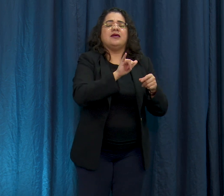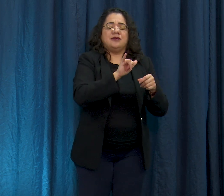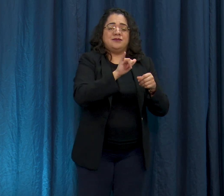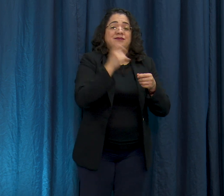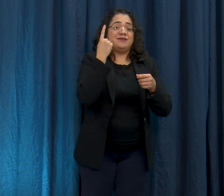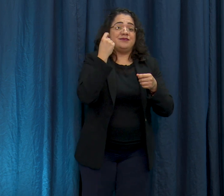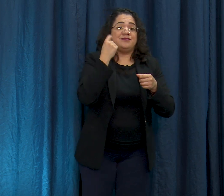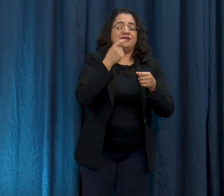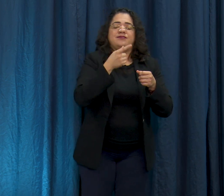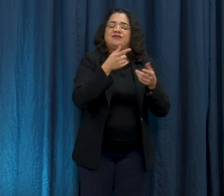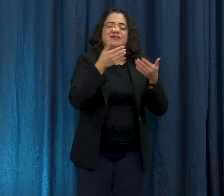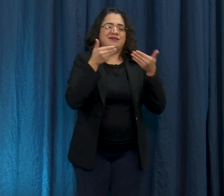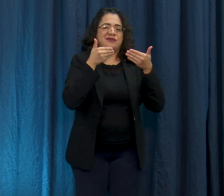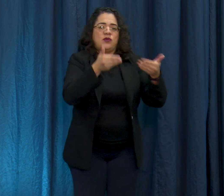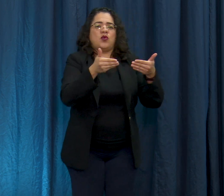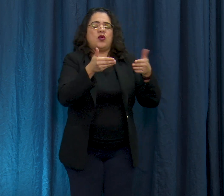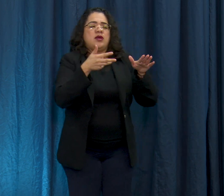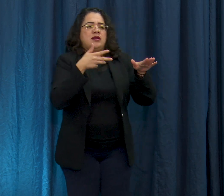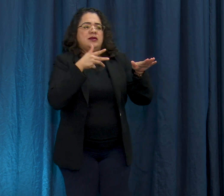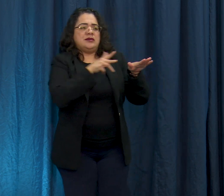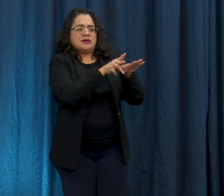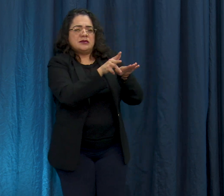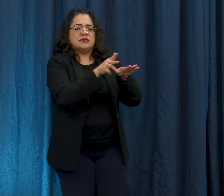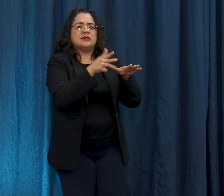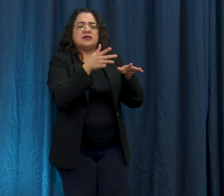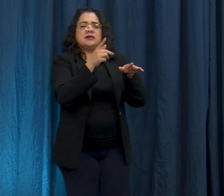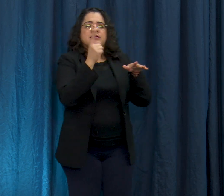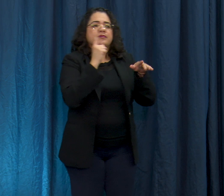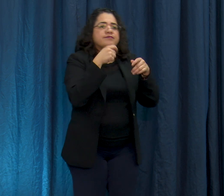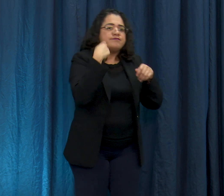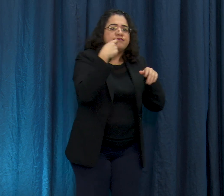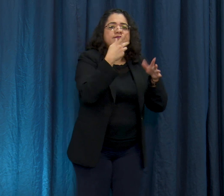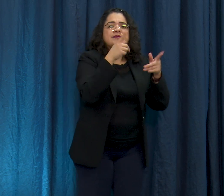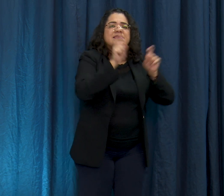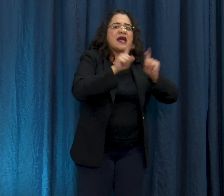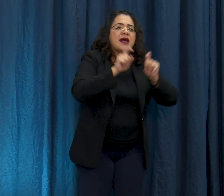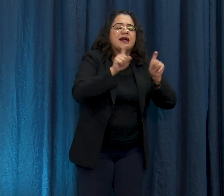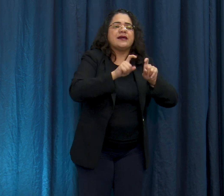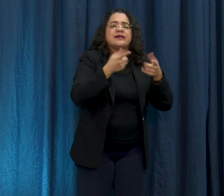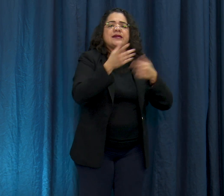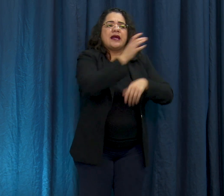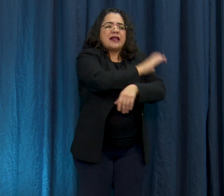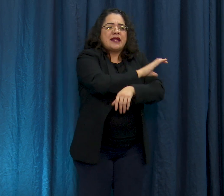de acero trois tipo semi DDoS para ayudar a la comunidad por lo mismo la